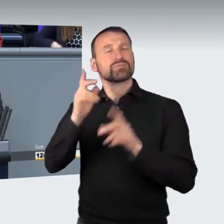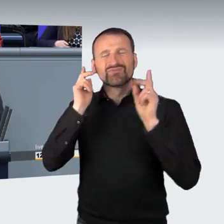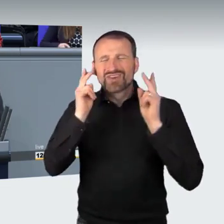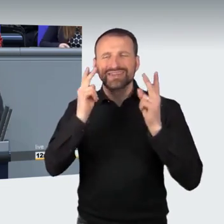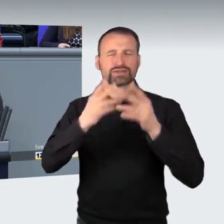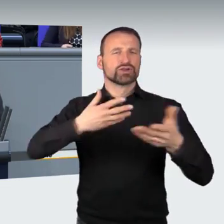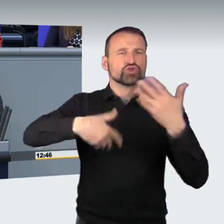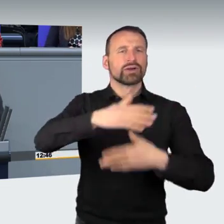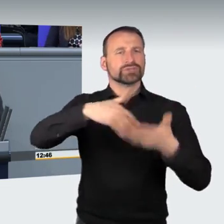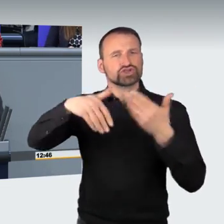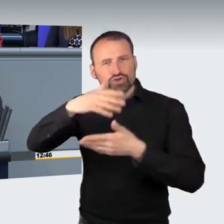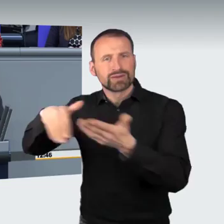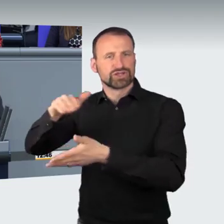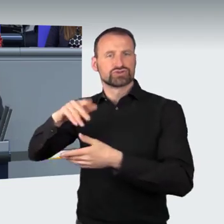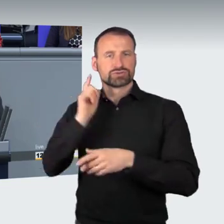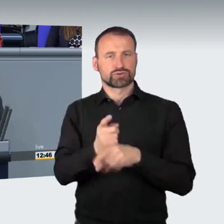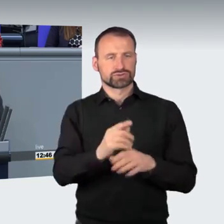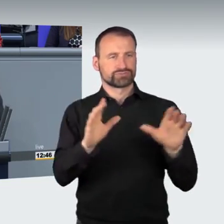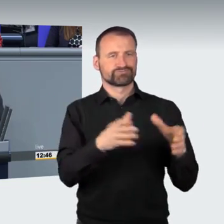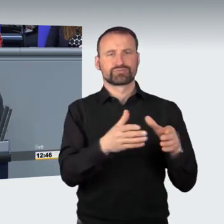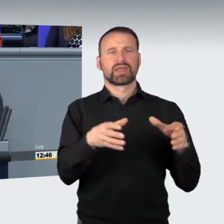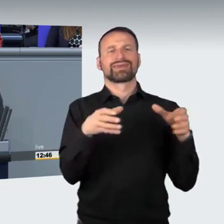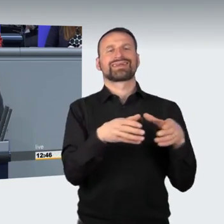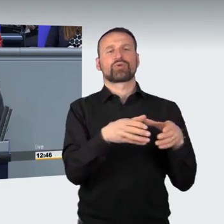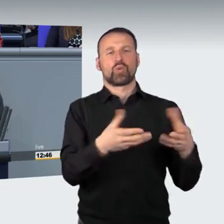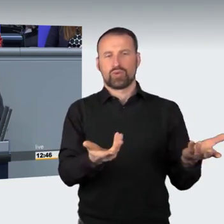Mehr Plan, weniger Markt, Misstrauen gegen Vermieter